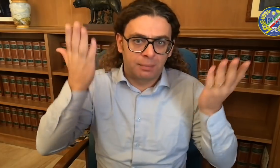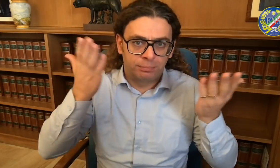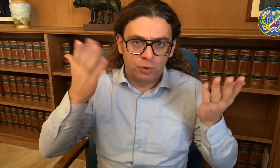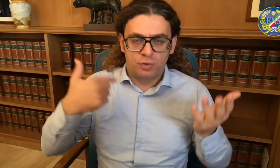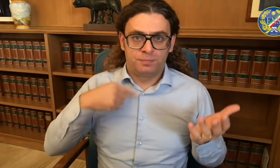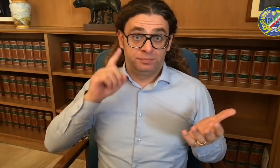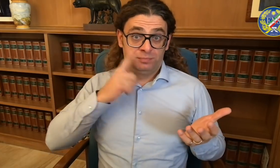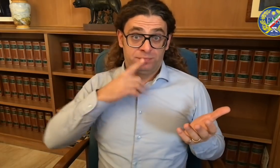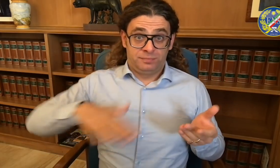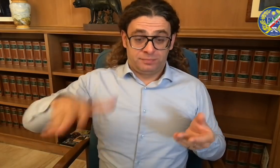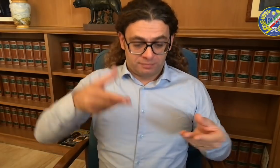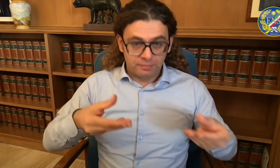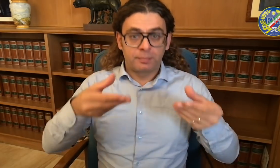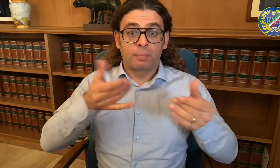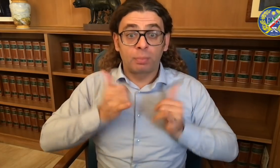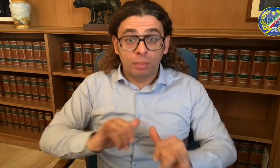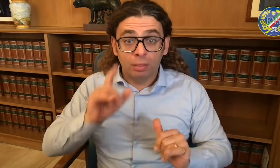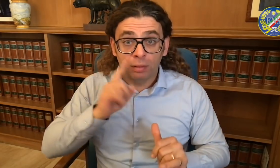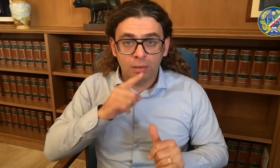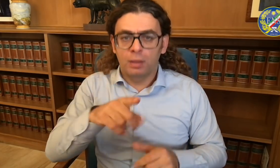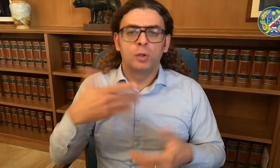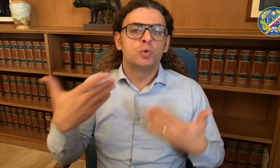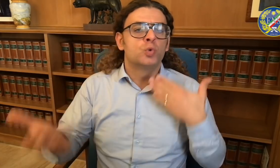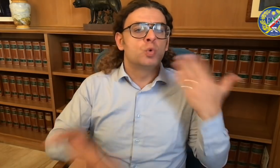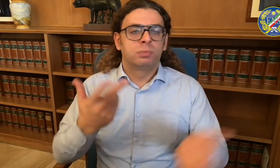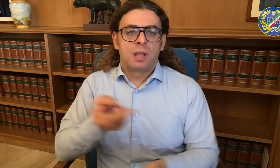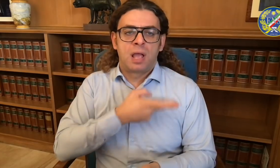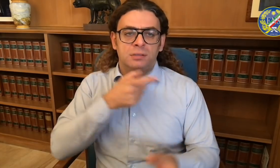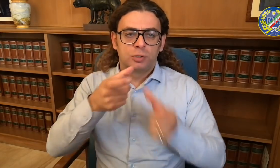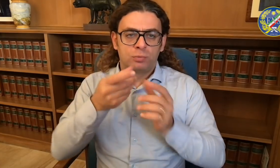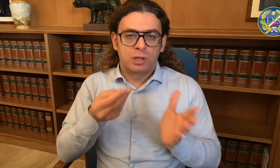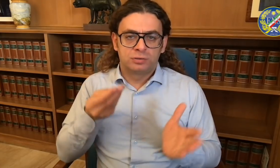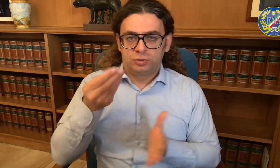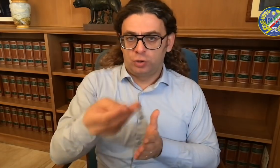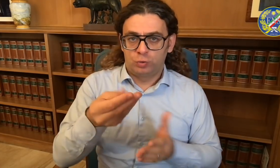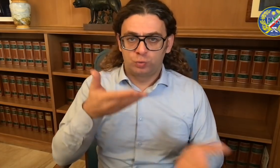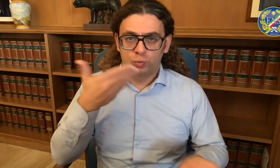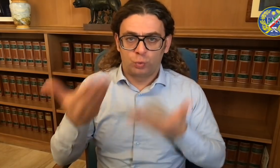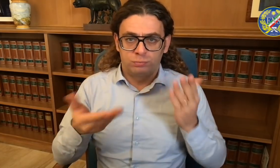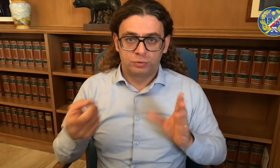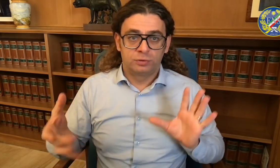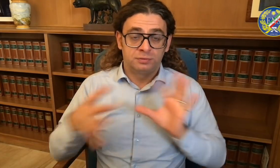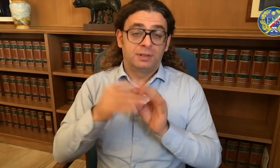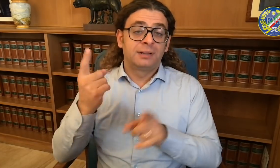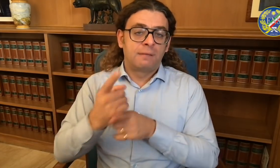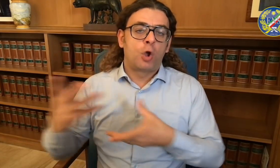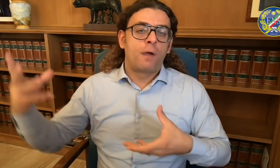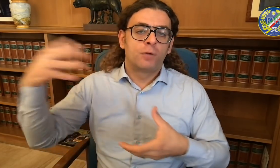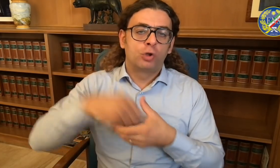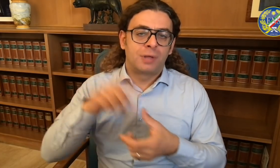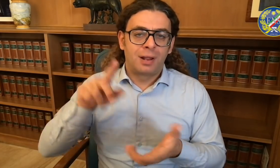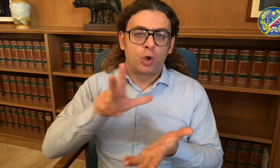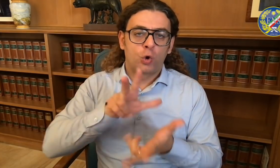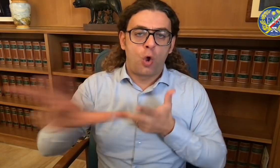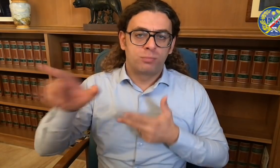Agli accertamenti devono seguire i servizi. Come nel caso delle Persone Sorde a cui devono essere immediatamente